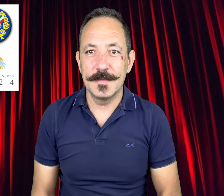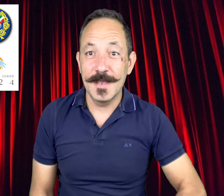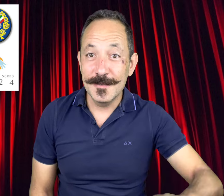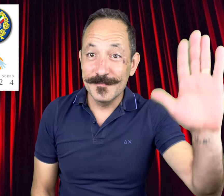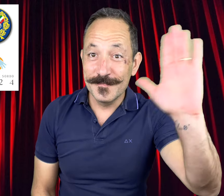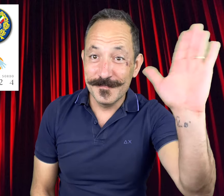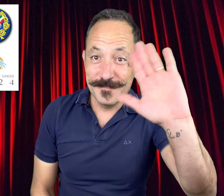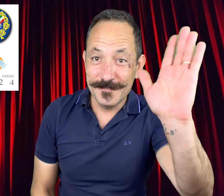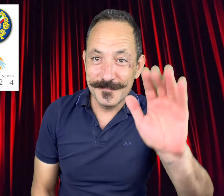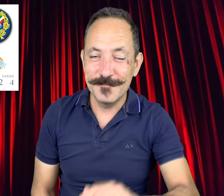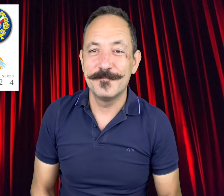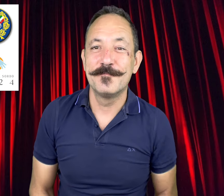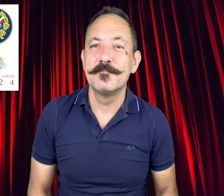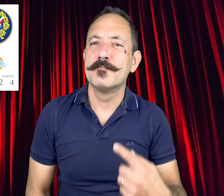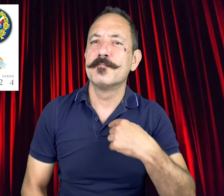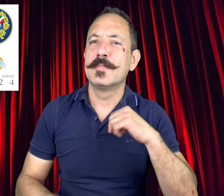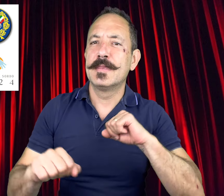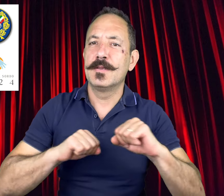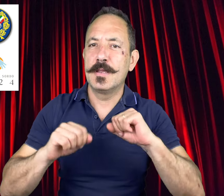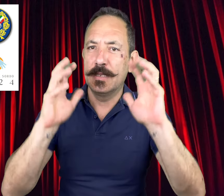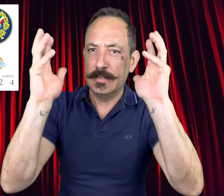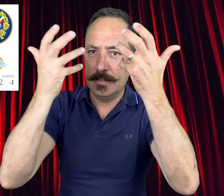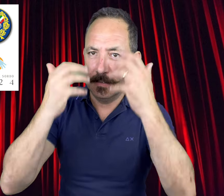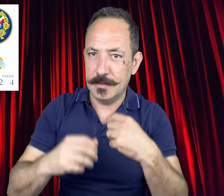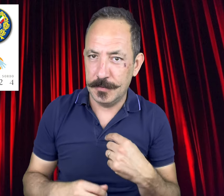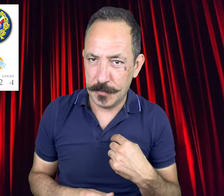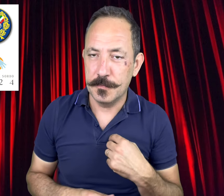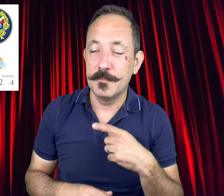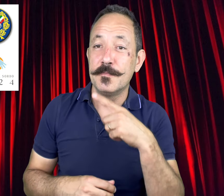Ciao a tutti, sono il direttore artistico